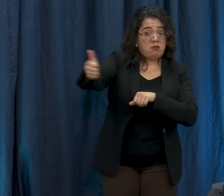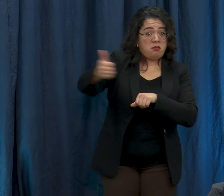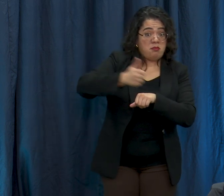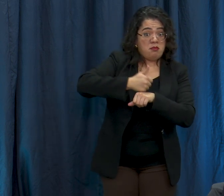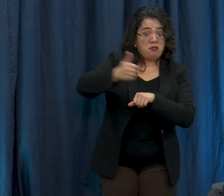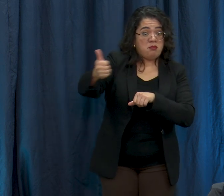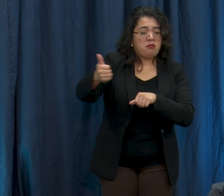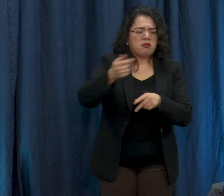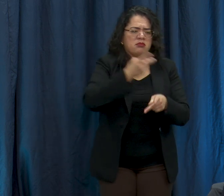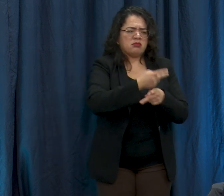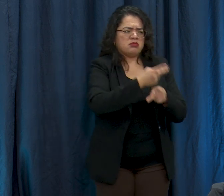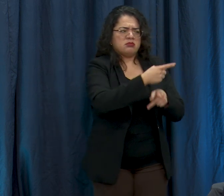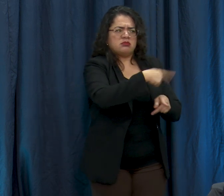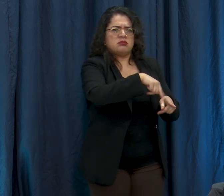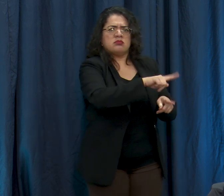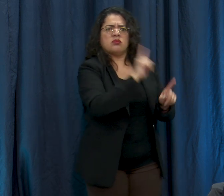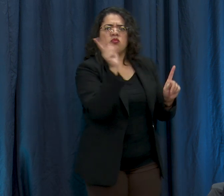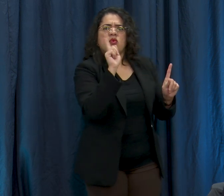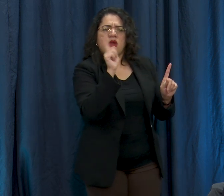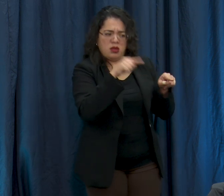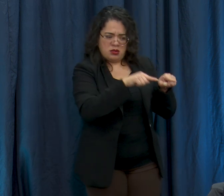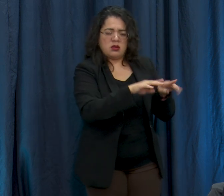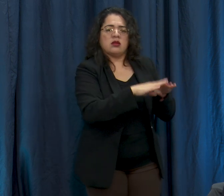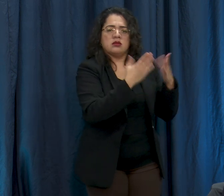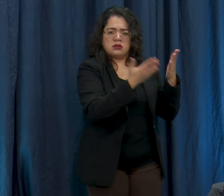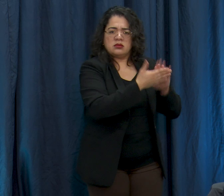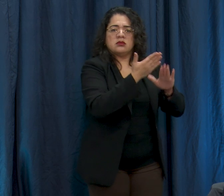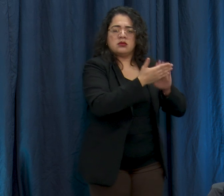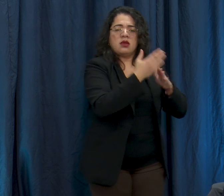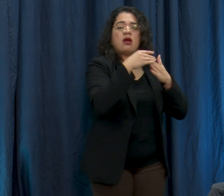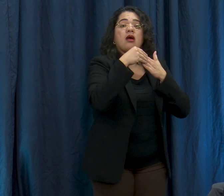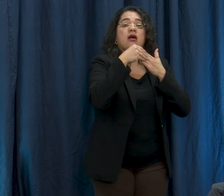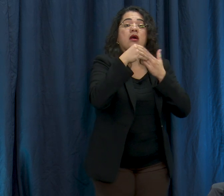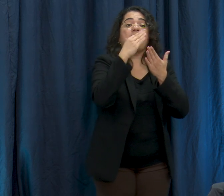ejemplo los empleados del gobierno los empleados que estan trabajando en las